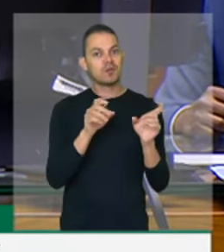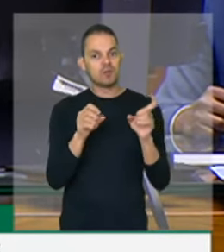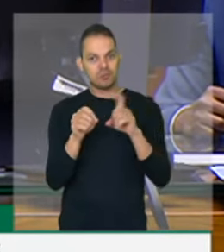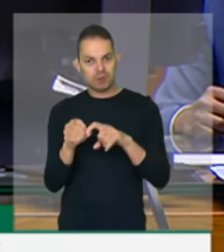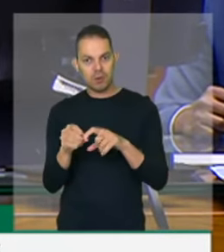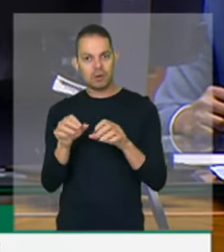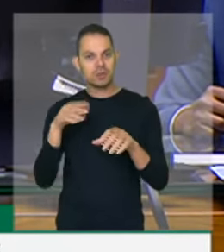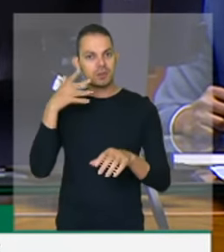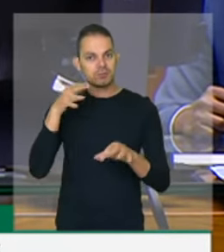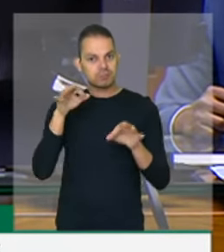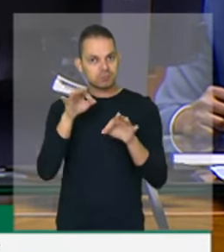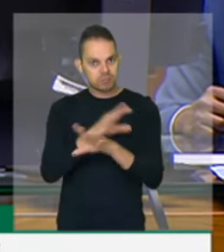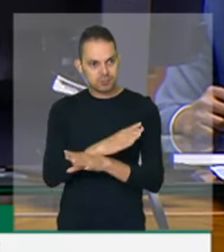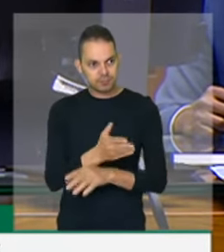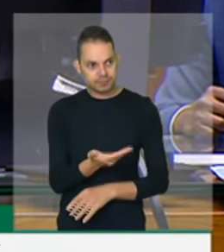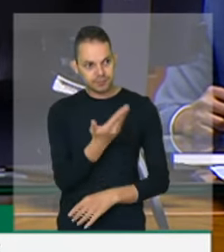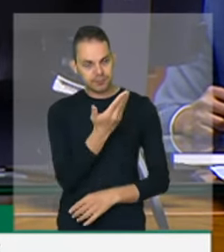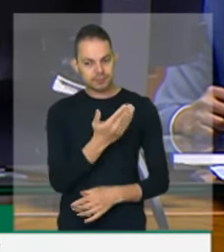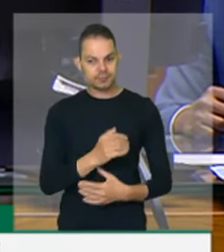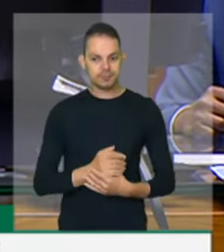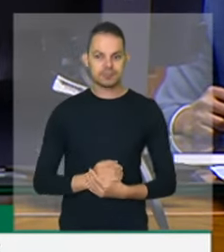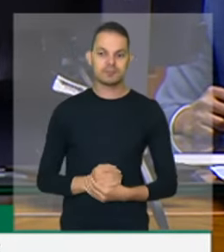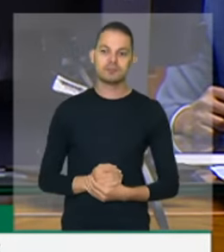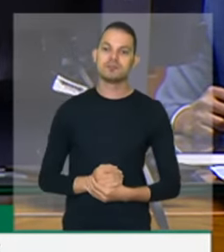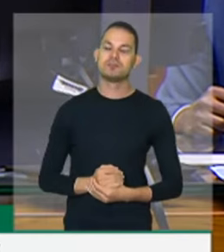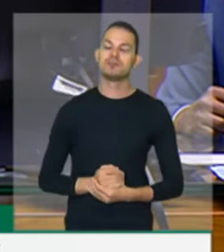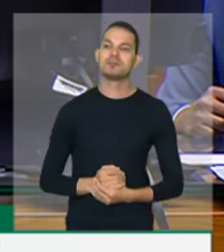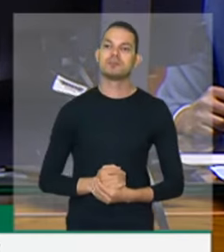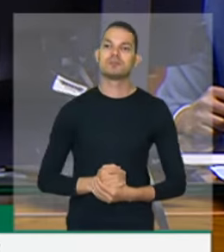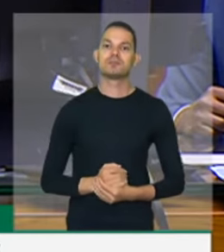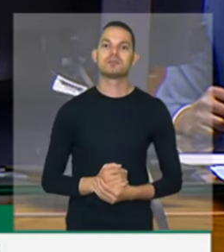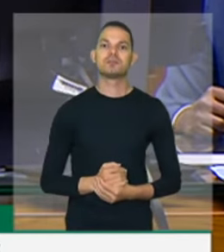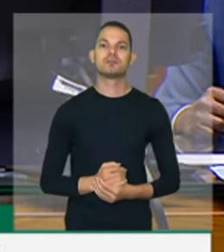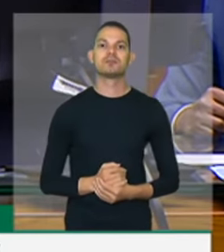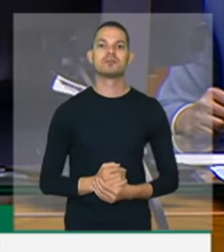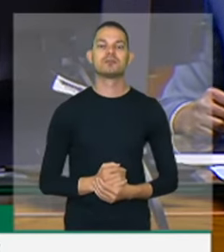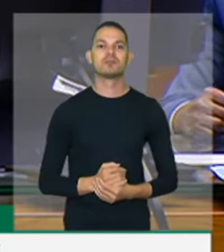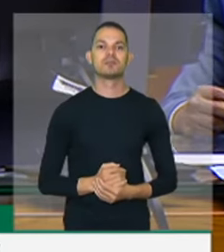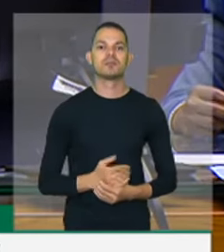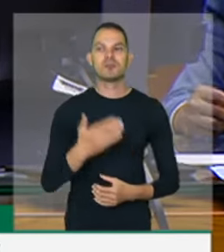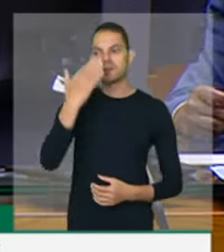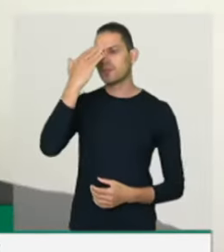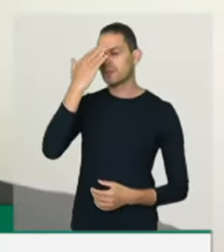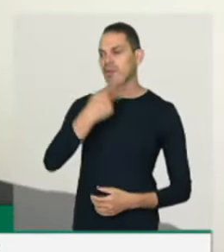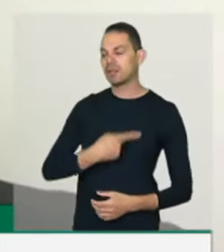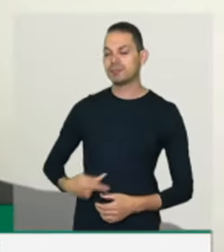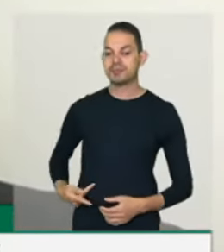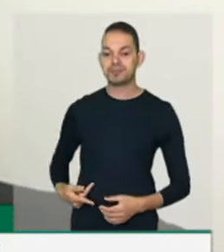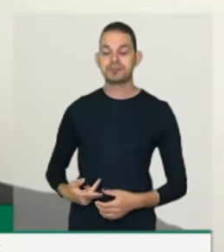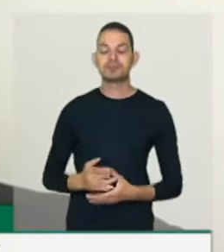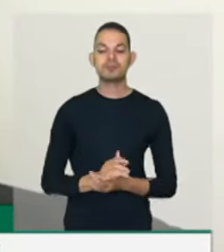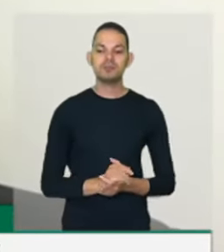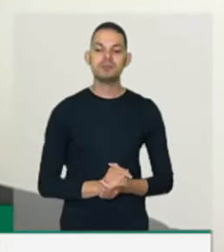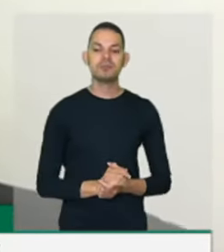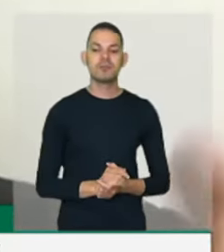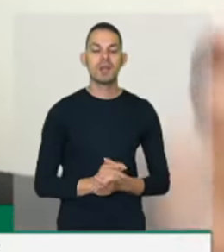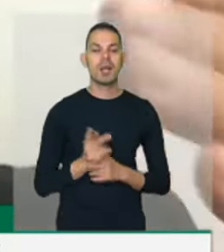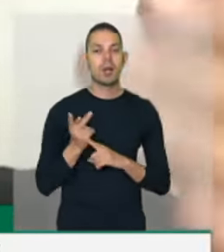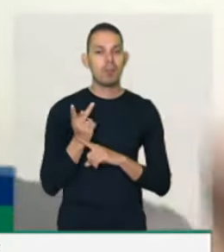DESLIGADO, PARA CONCLUIR. -- [DEPUTADO]: OBRIGADO, PRESIDENTE. QUE EU PROPUNHA ALI UMA LISTA ÚNICA ENTRE... ENTRE A REDE PÚBLICA E PRIVADA. PORTANTO... LONGE DE